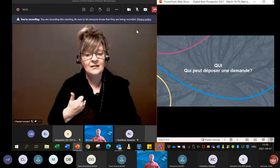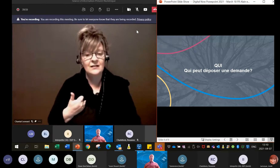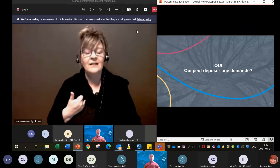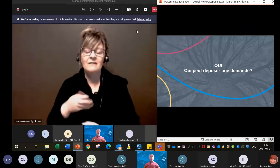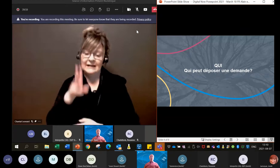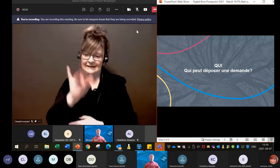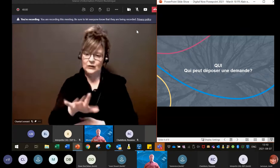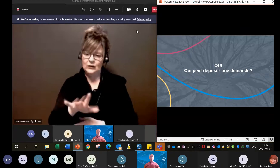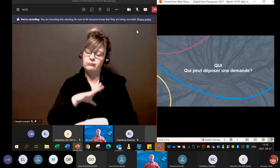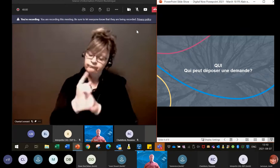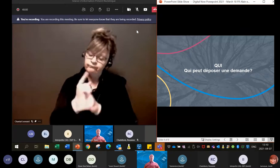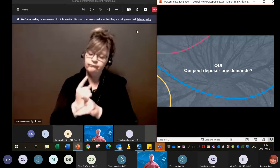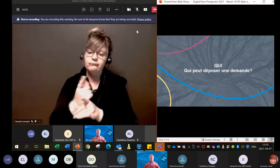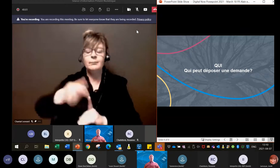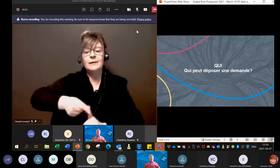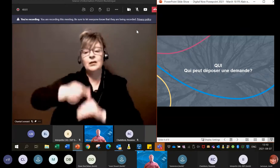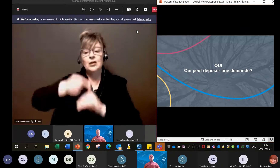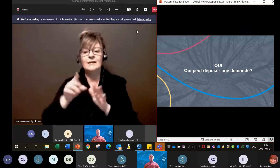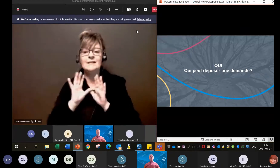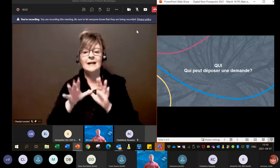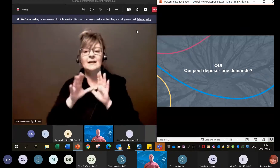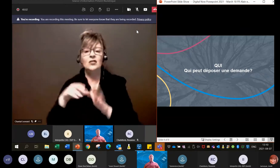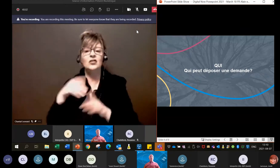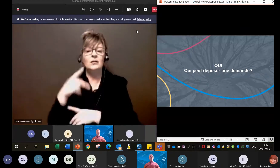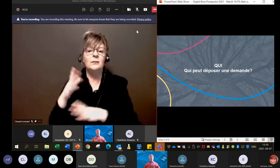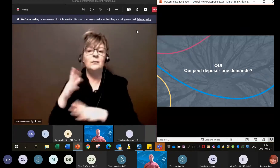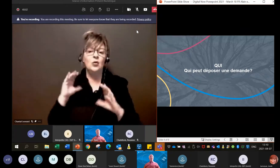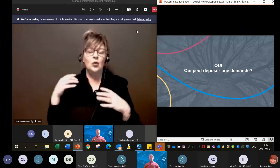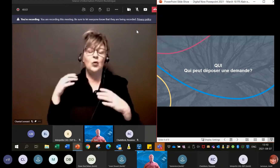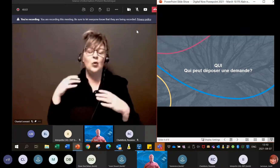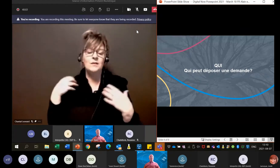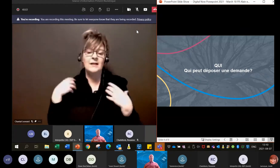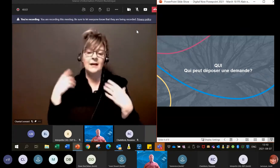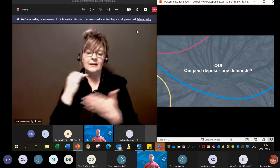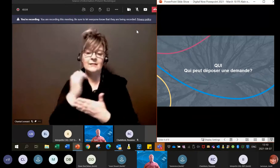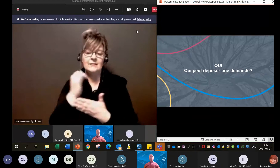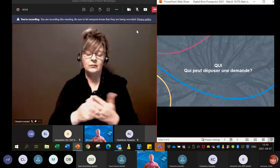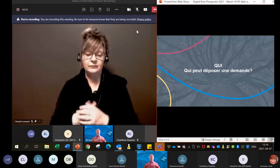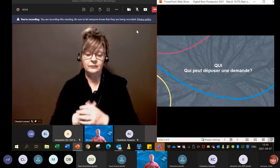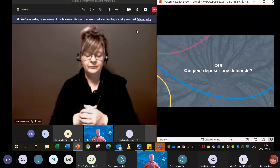stratégiques du Conseil. Qui peut